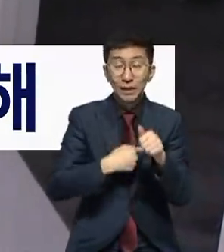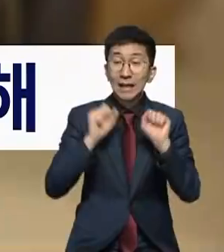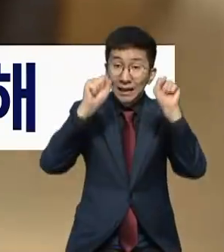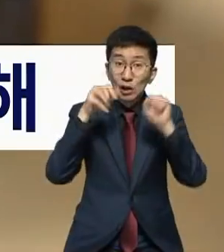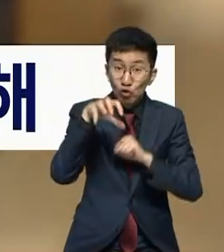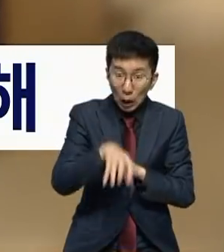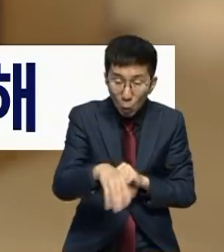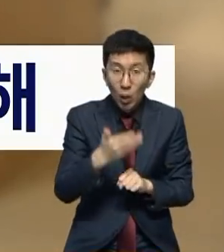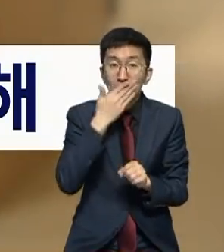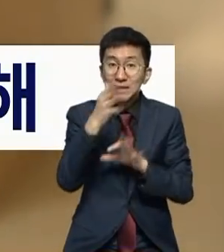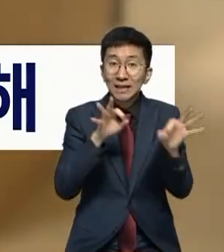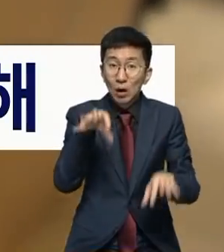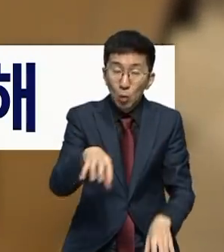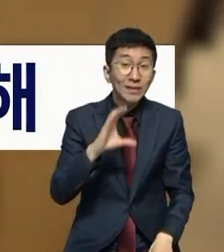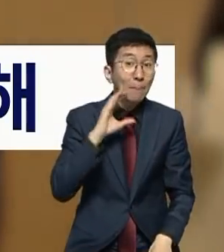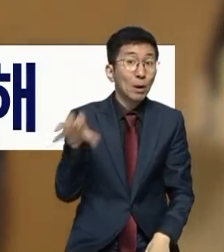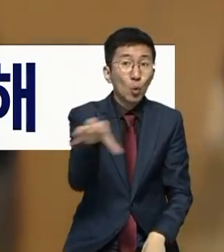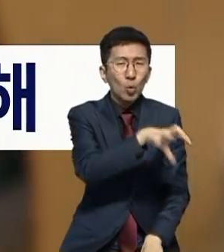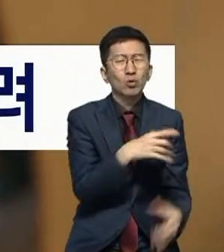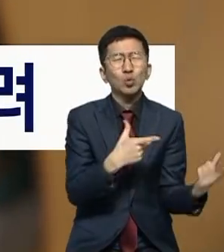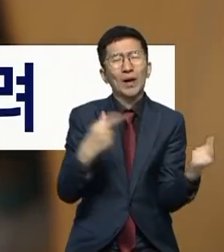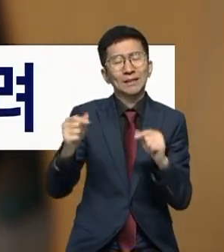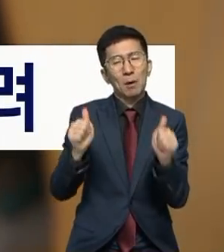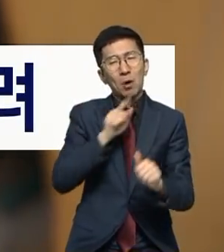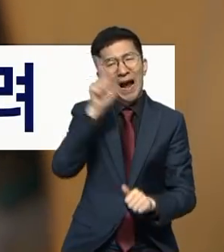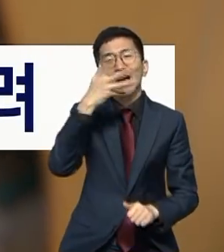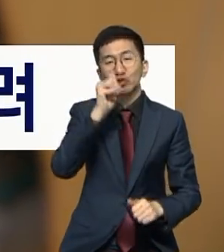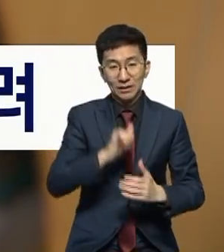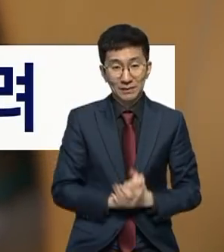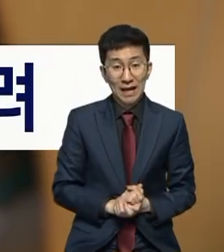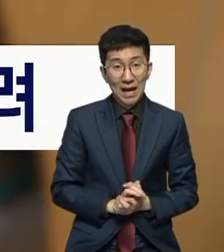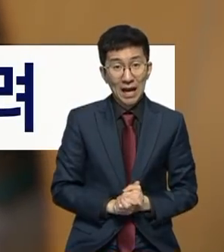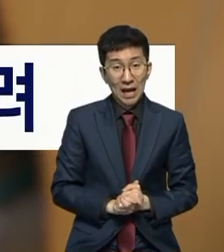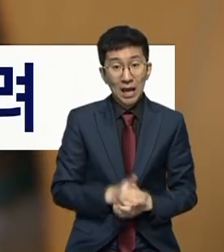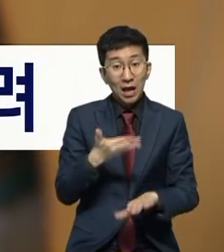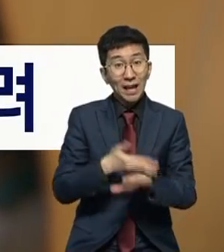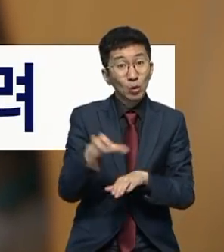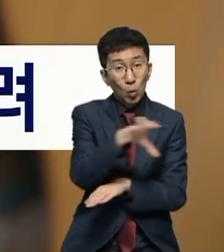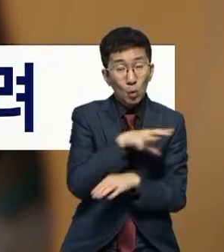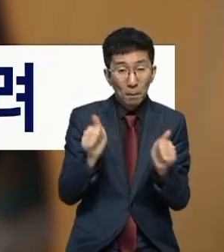수 있습니다. 같은 원리가 다른 방역패스 소송에서